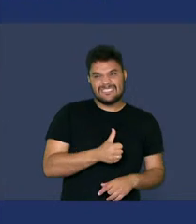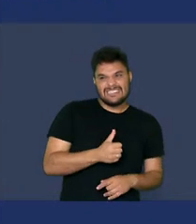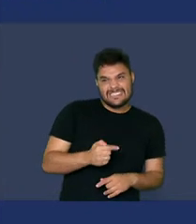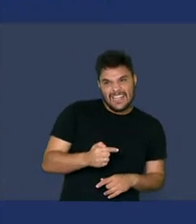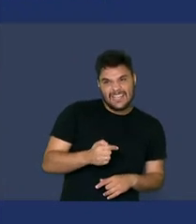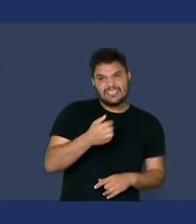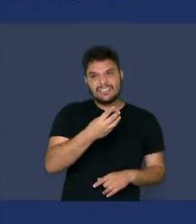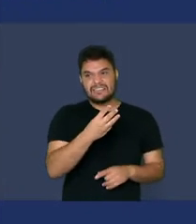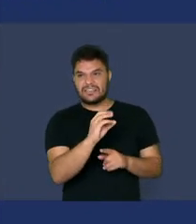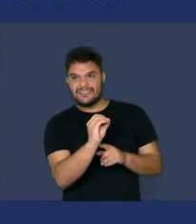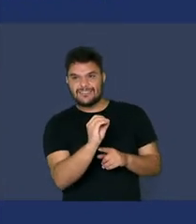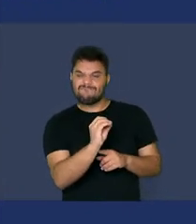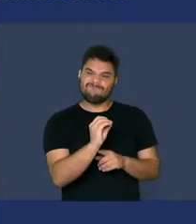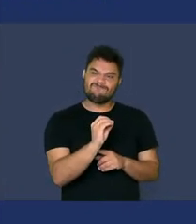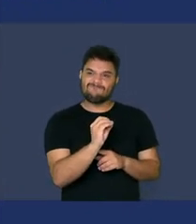AQUI ENTRE 17 E 30. O PROBLEMA MAIOR É O DESTAQUE ANTERIOR,